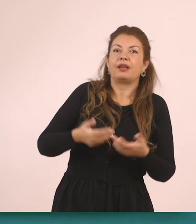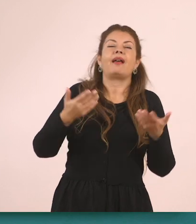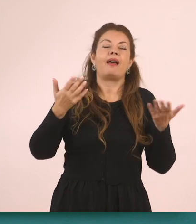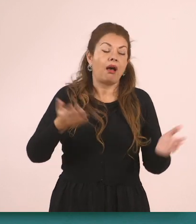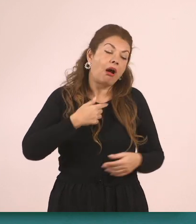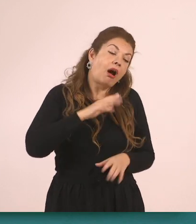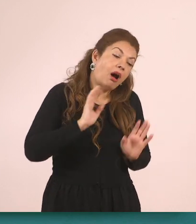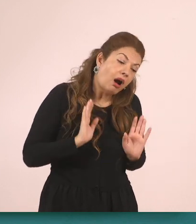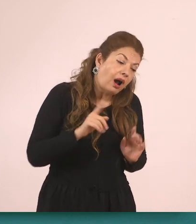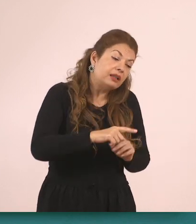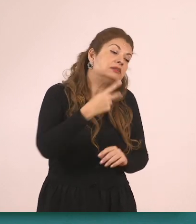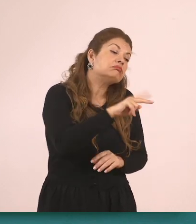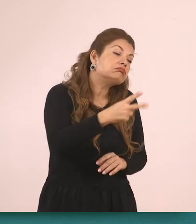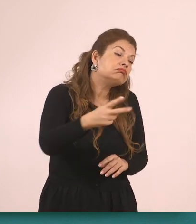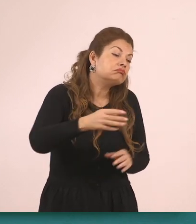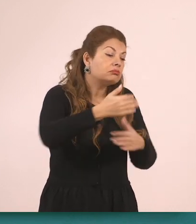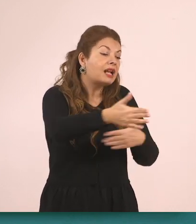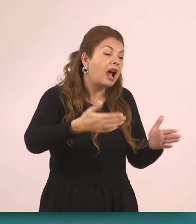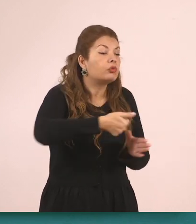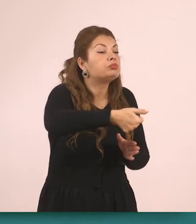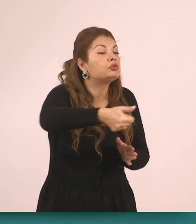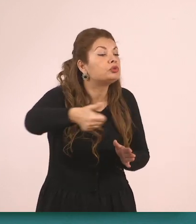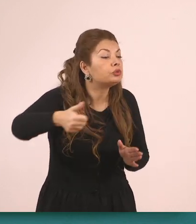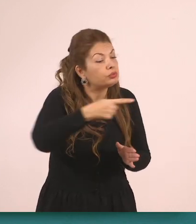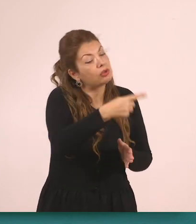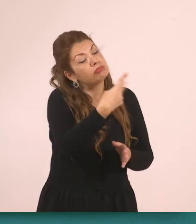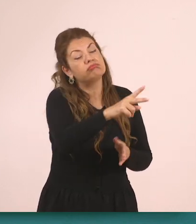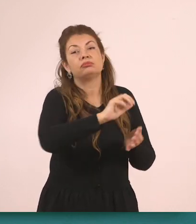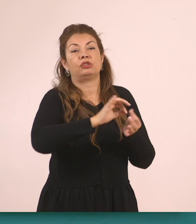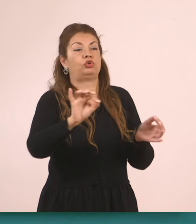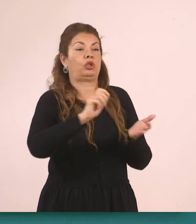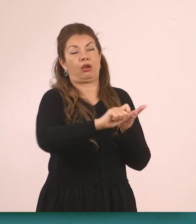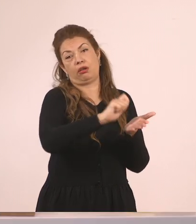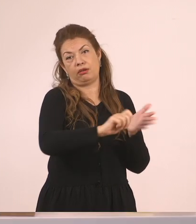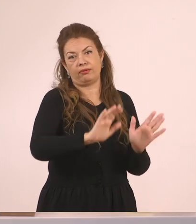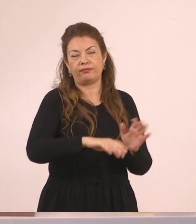και να γράψουν ένα έργο για σας. Αυτό ήταν το δικό μας". Τι μπορείτε λοιπόν εσείς να κάνετε;